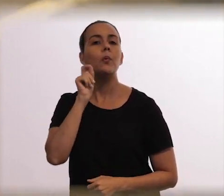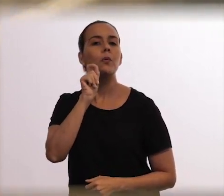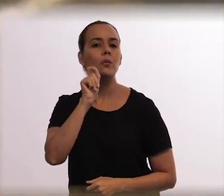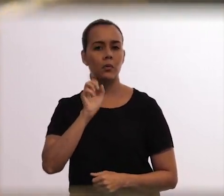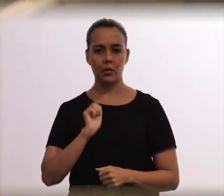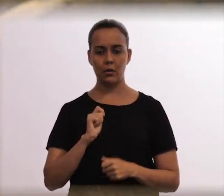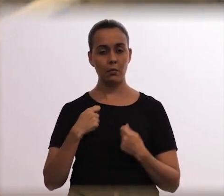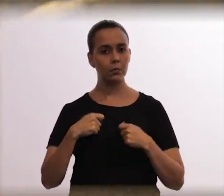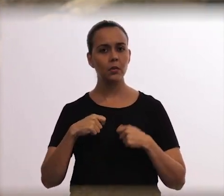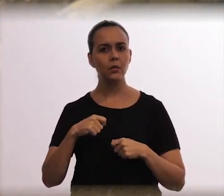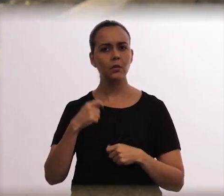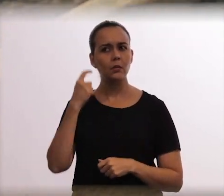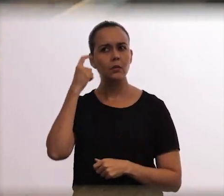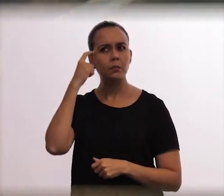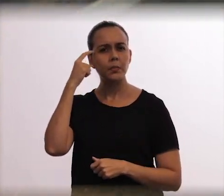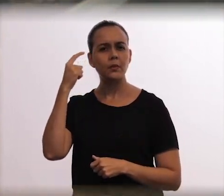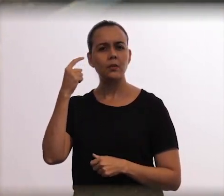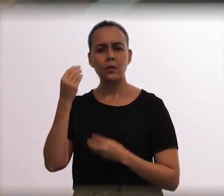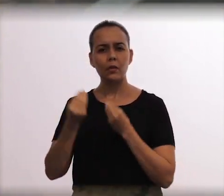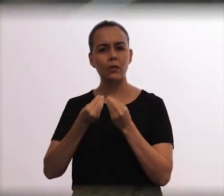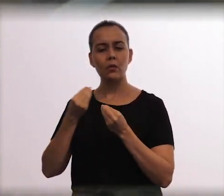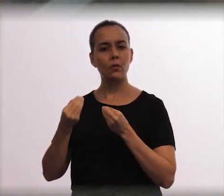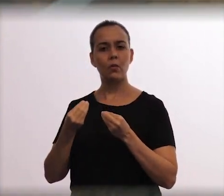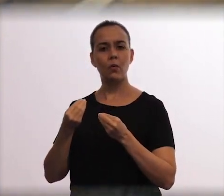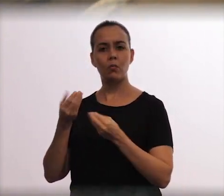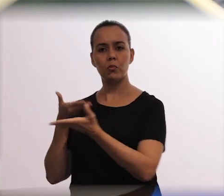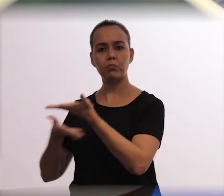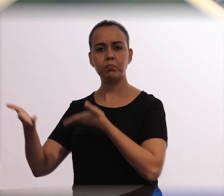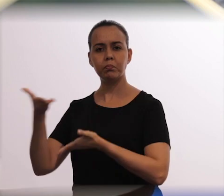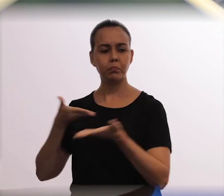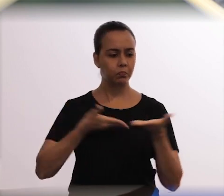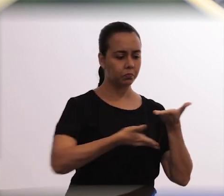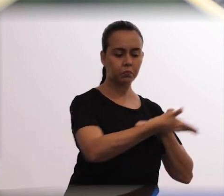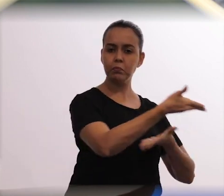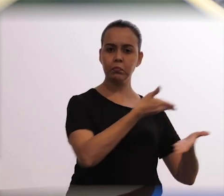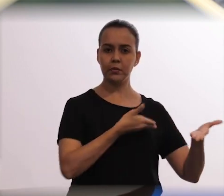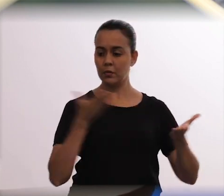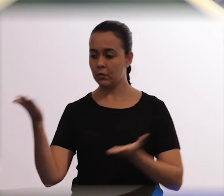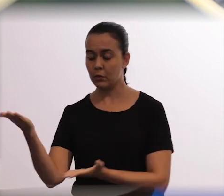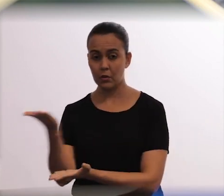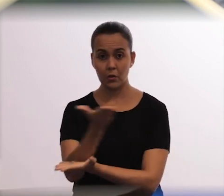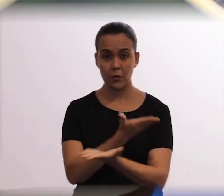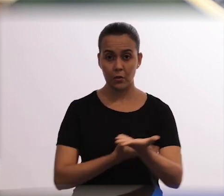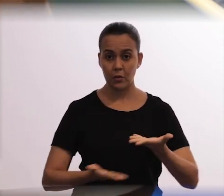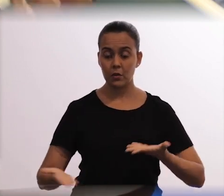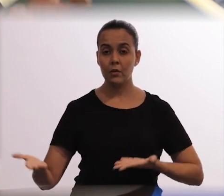da convivência, da construção comum, da sociabilidade, que ainda existe nas periferias e favelas e trabalhar